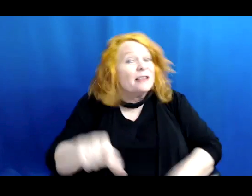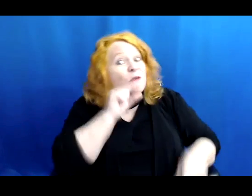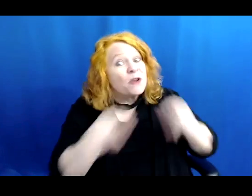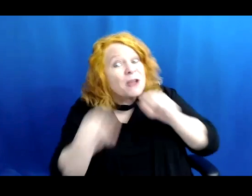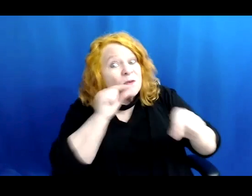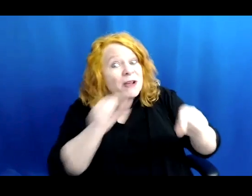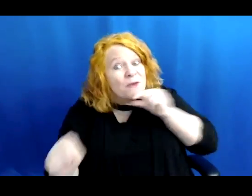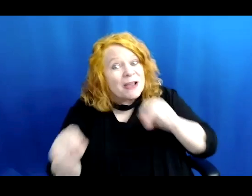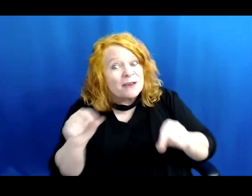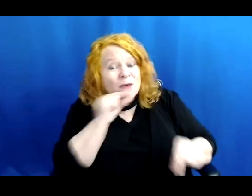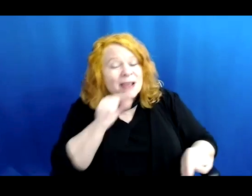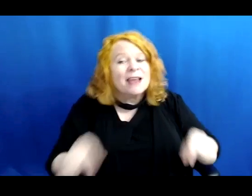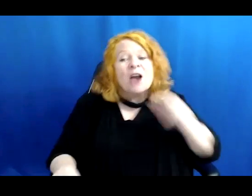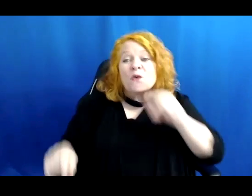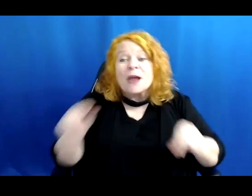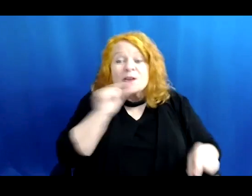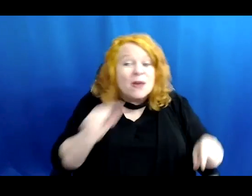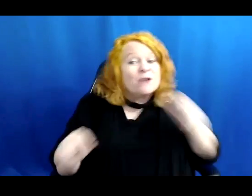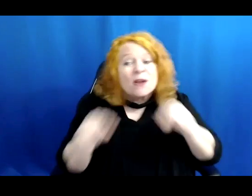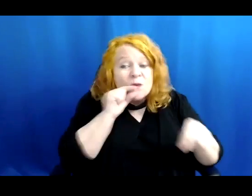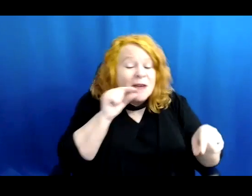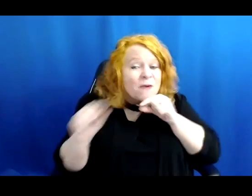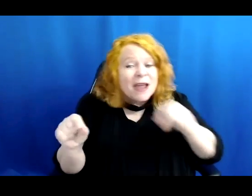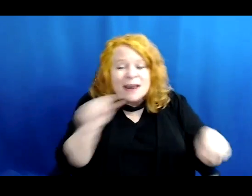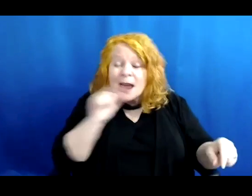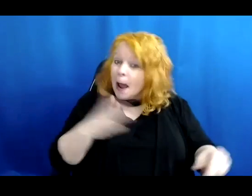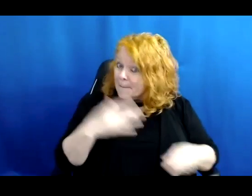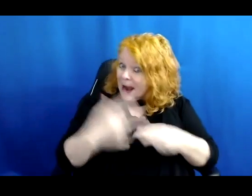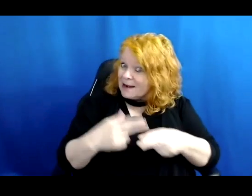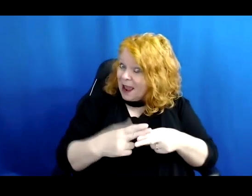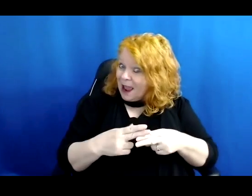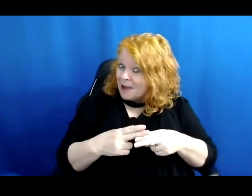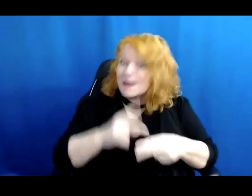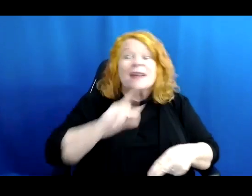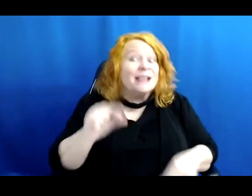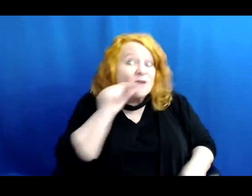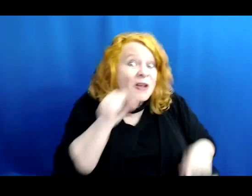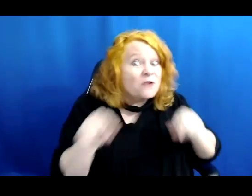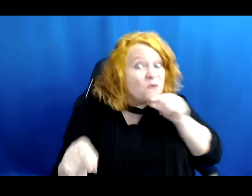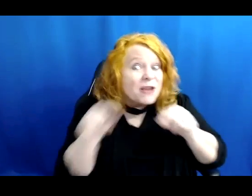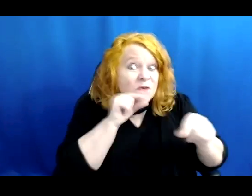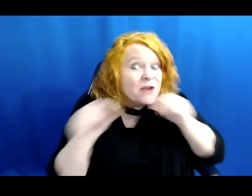Gwyn Gwyn. Gwyn Gwyn Gwyn Gwyn My name is Gwyn Gwyn Gwyn Gwyn, Gwyn-ee, Gwyn Gwyn.